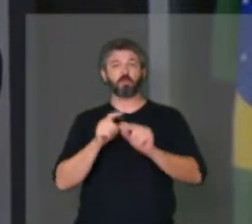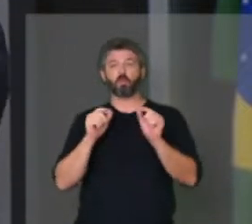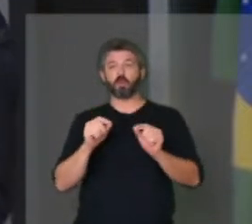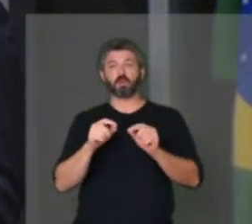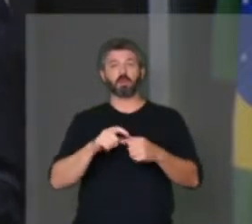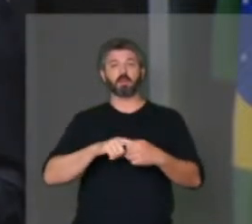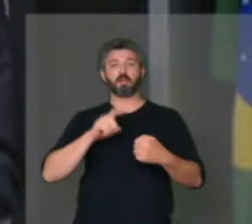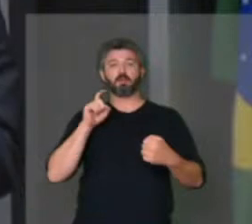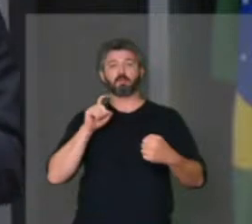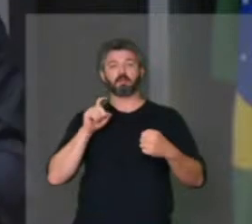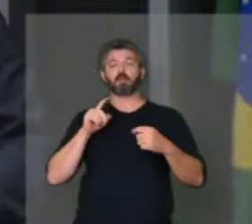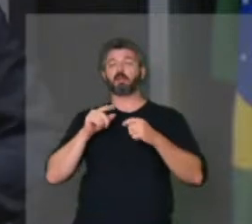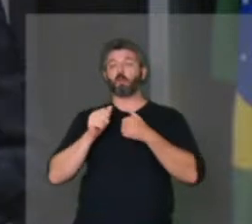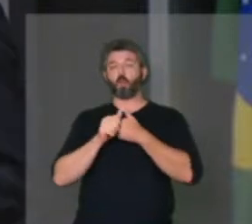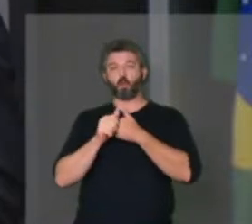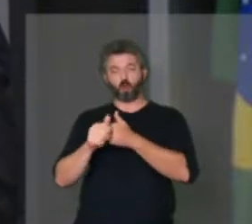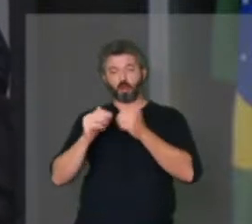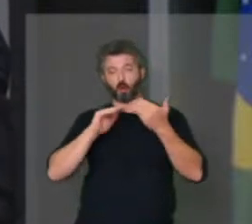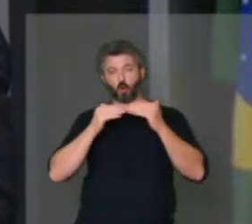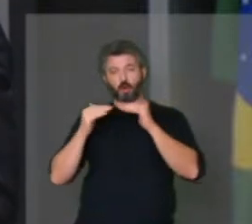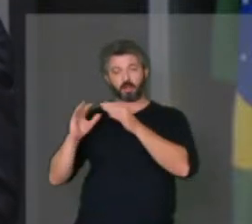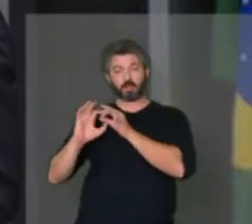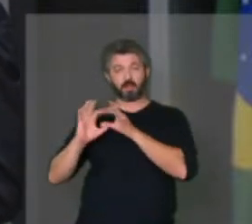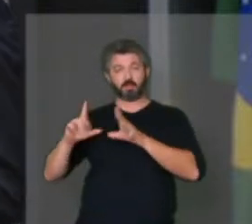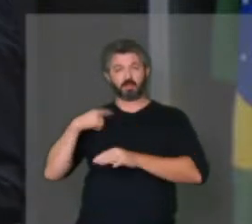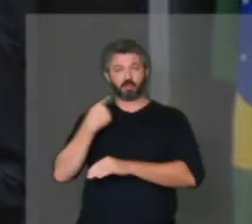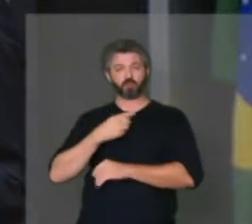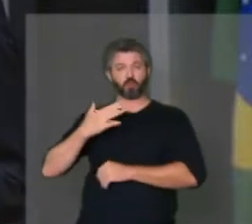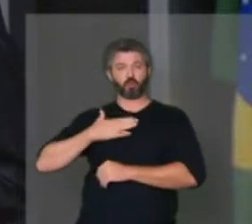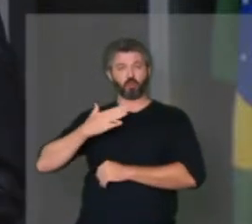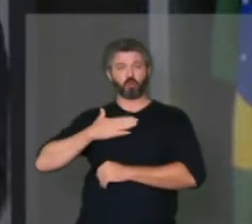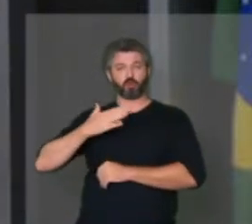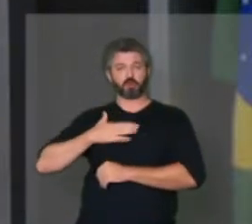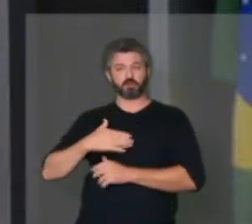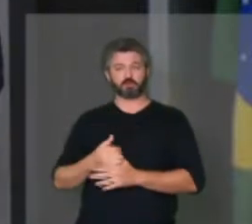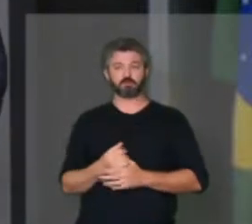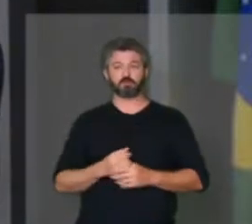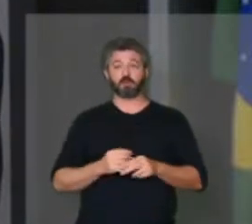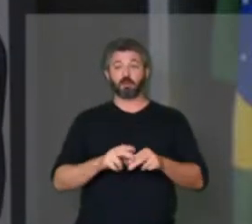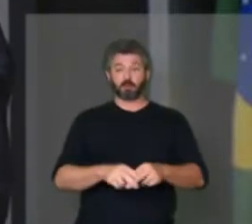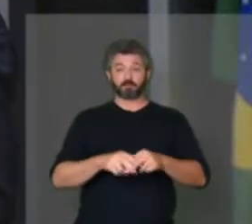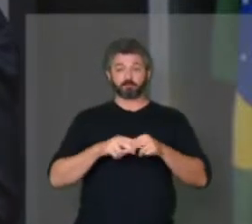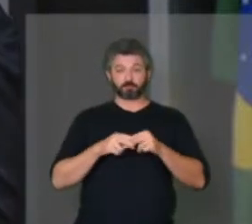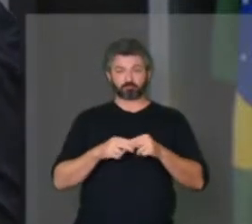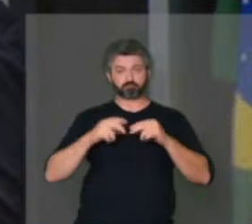NOS CABE. POR ISSO, SENHOR PRESIDENTE, TEMOS A TRANQUILIDADE AQUI DE DIZER QUE... QUE NESSE MOMENTO, ESTAMOS VOTANDO CONTRARIAMENTE